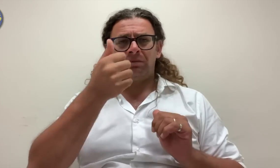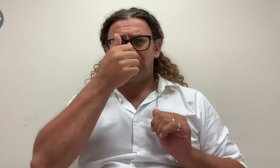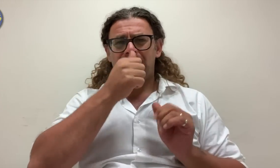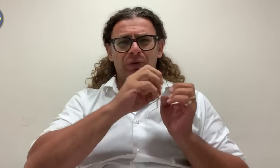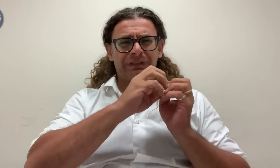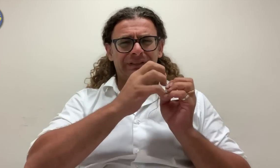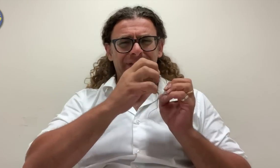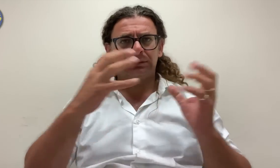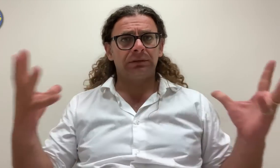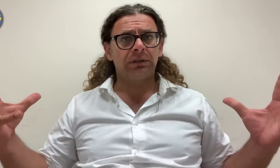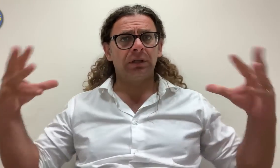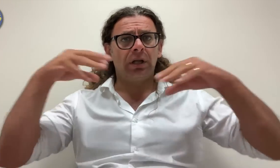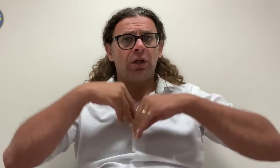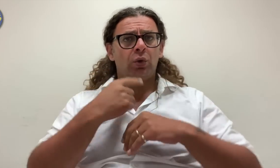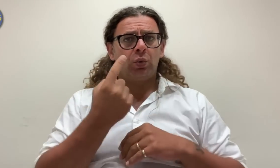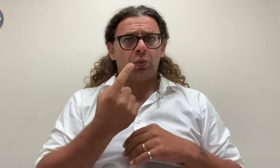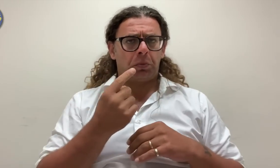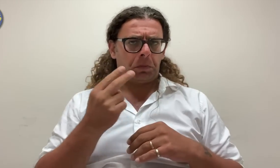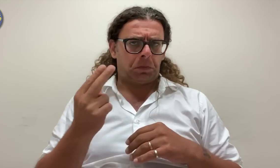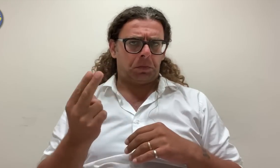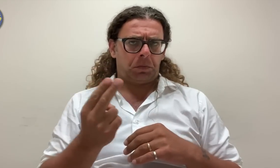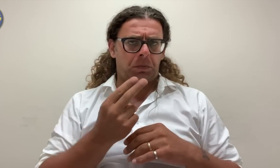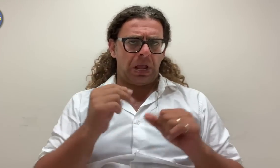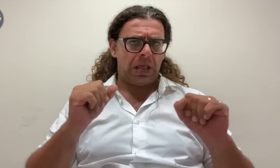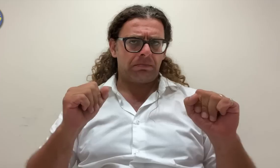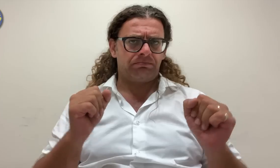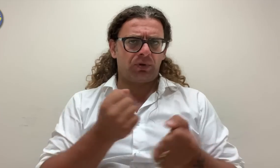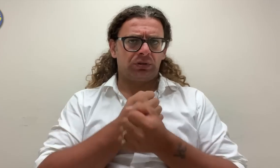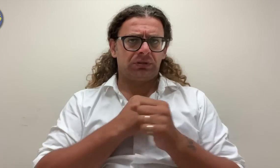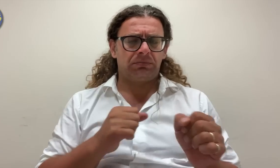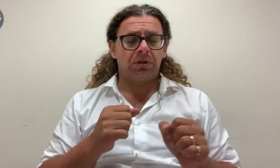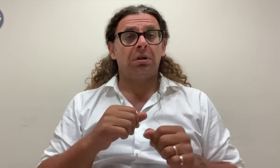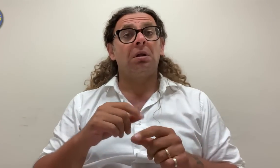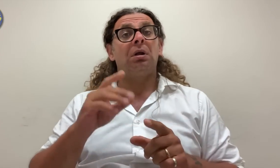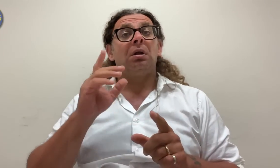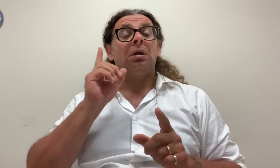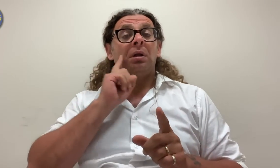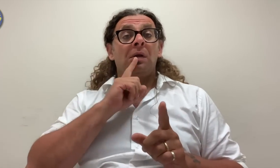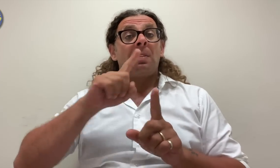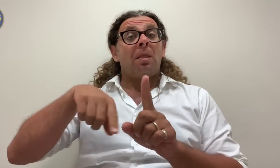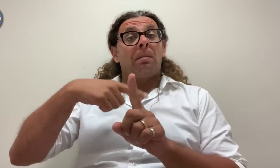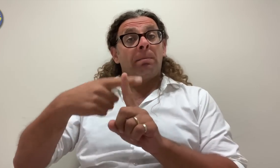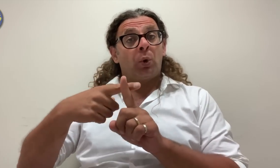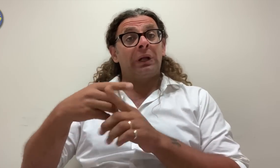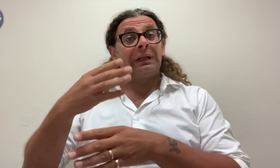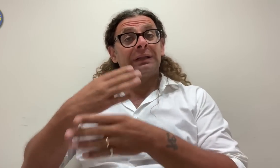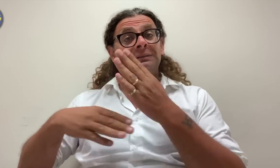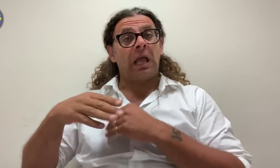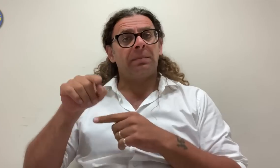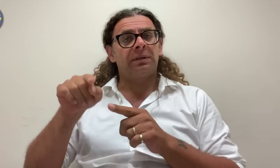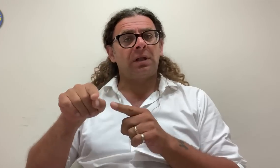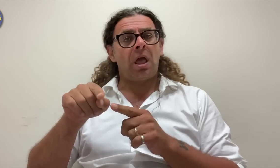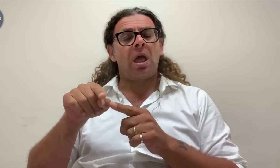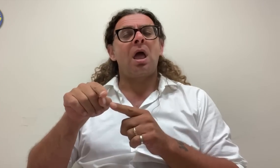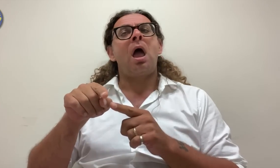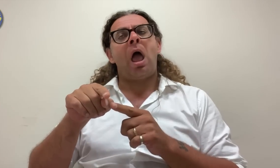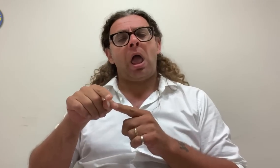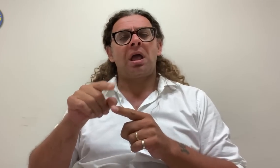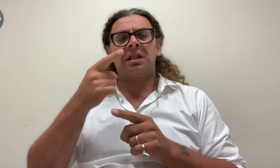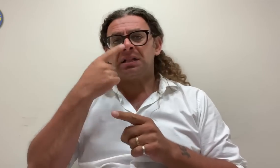poiché svariate professionalità non possono convivere in un solo operatore. Certamente, nel caso di sordi affetti da altre disabilità come, ad esempio,